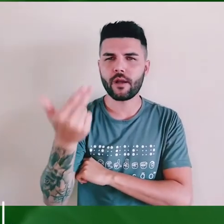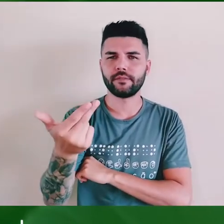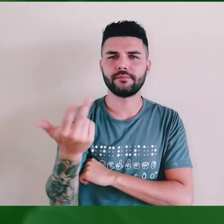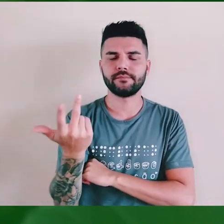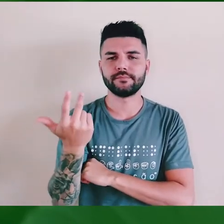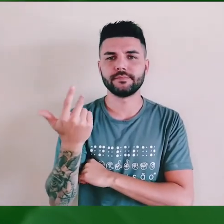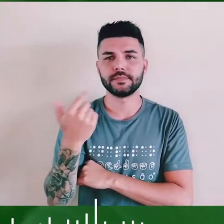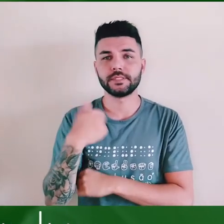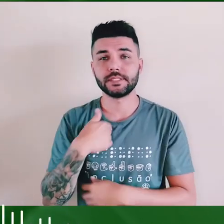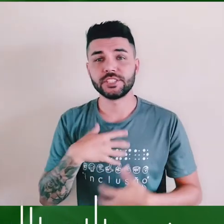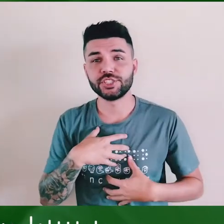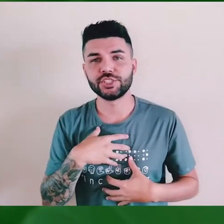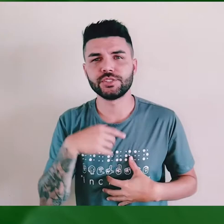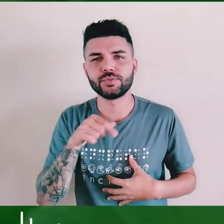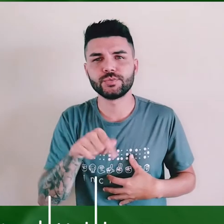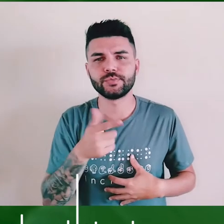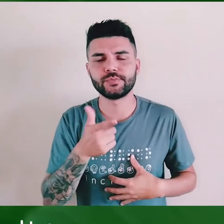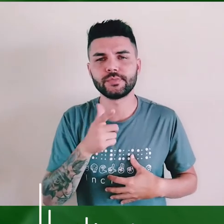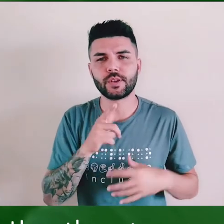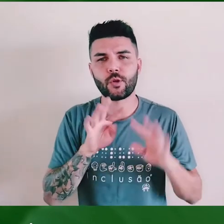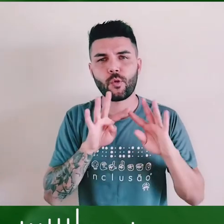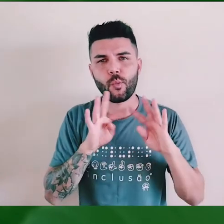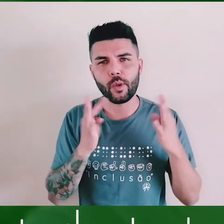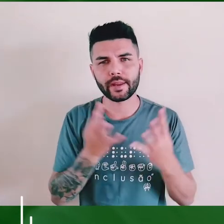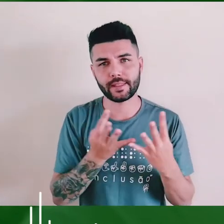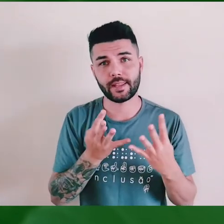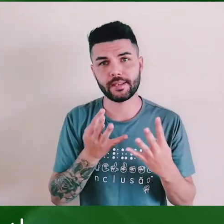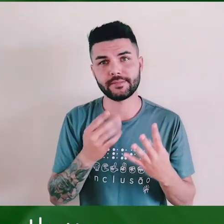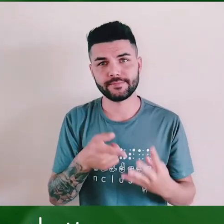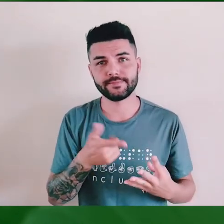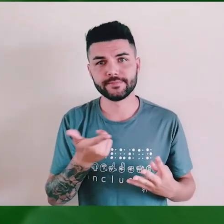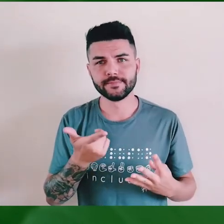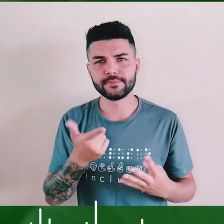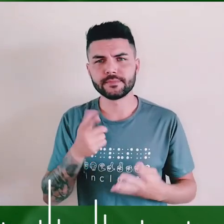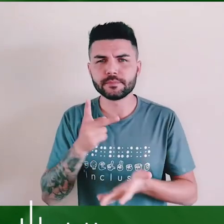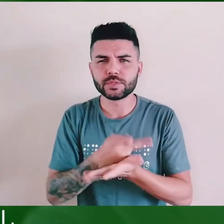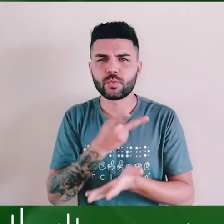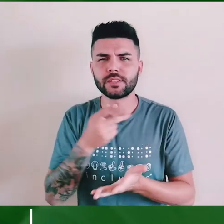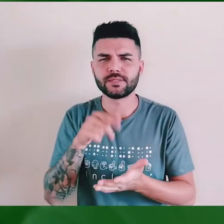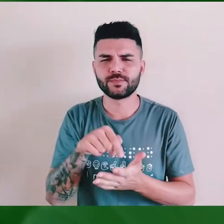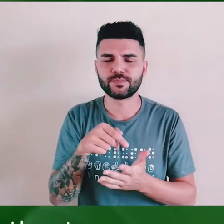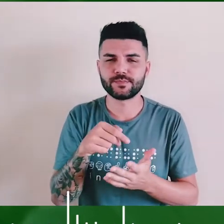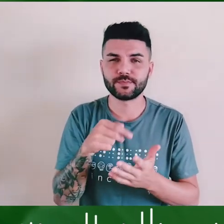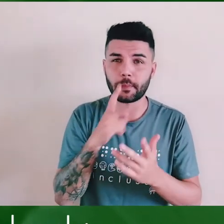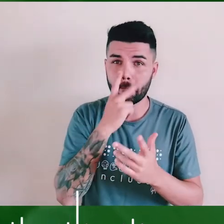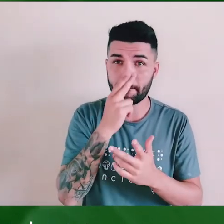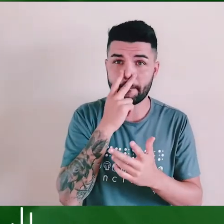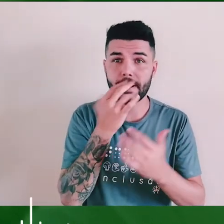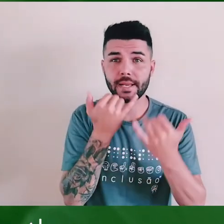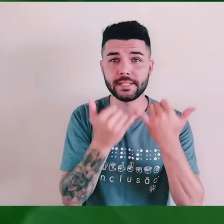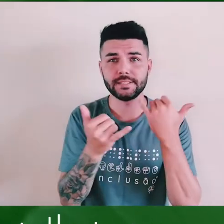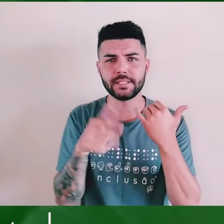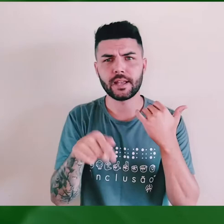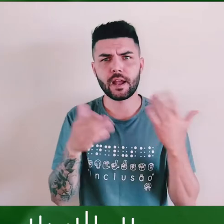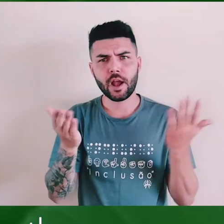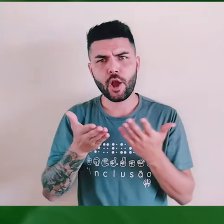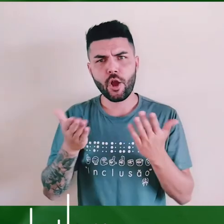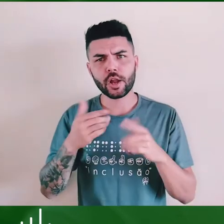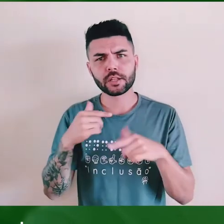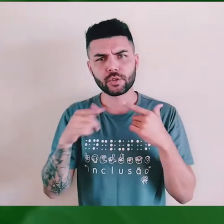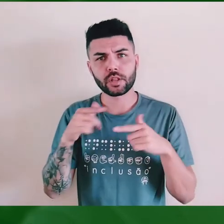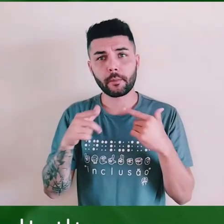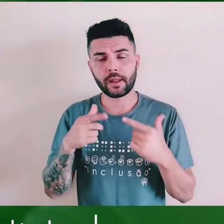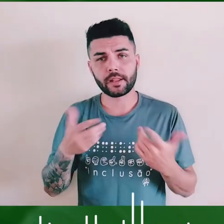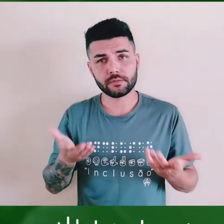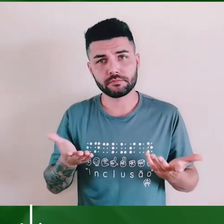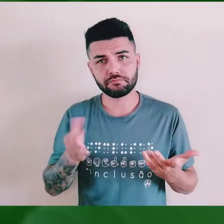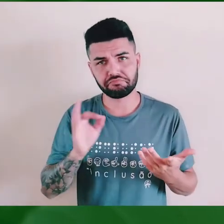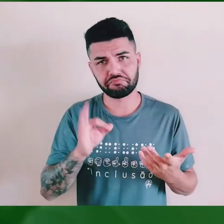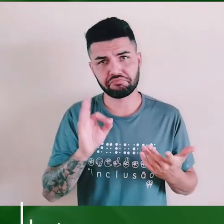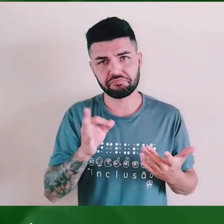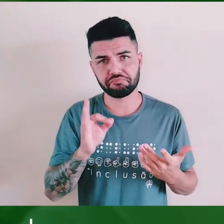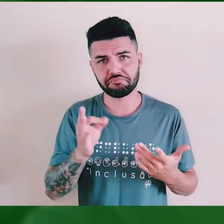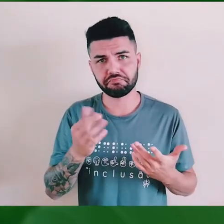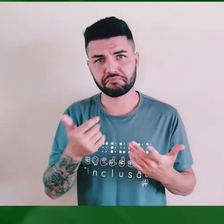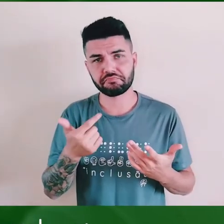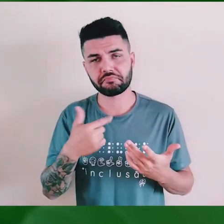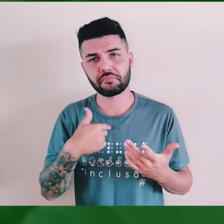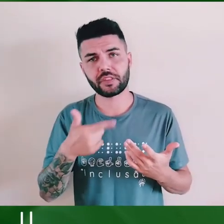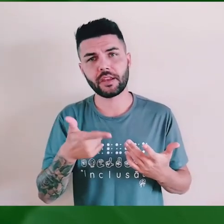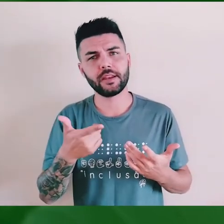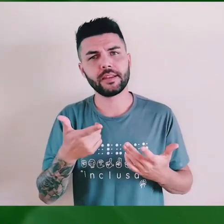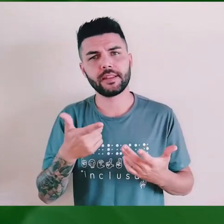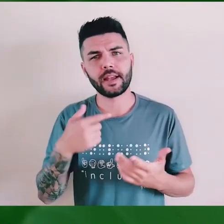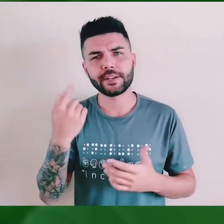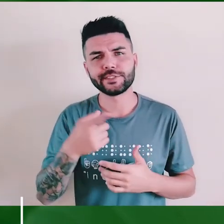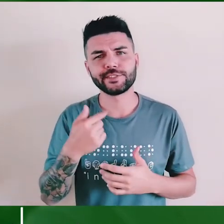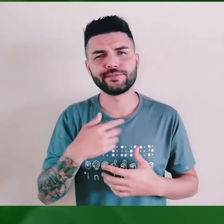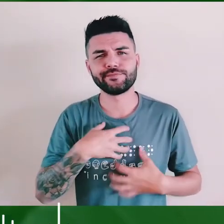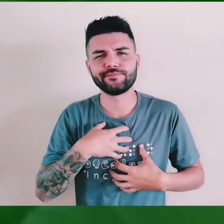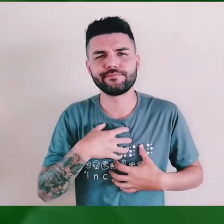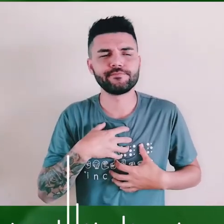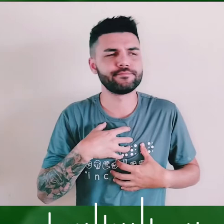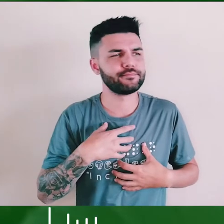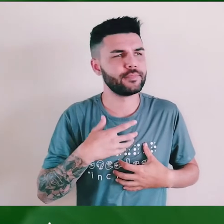de quarentena, e era uma situação muito assim, e agora eu to trabalhando então é